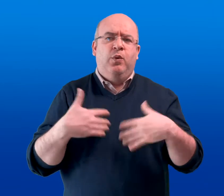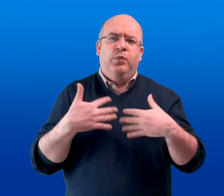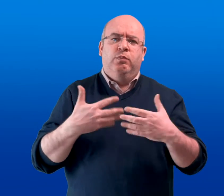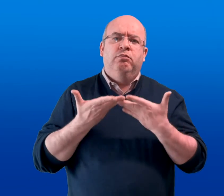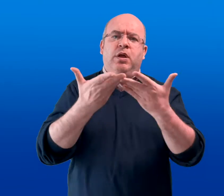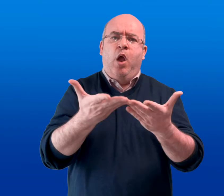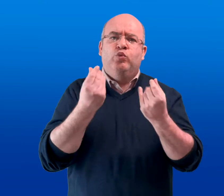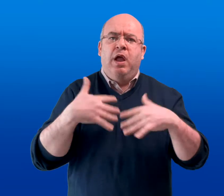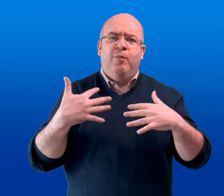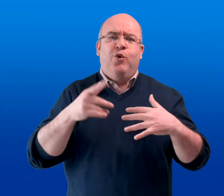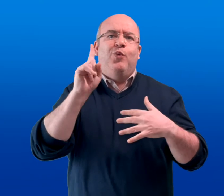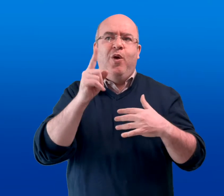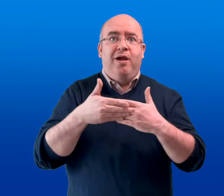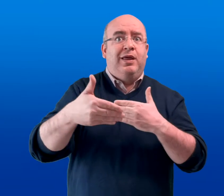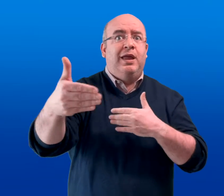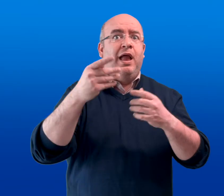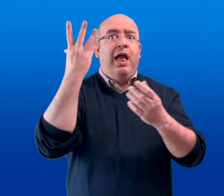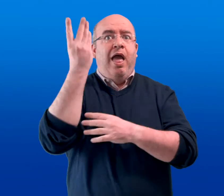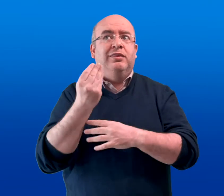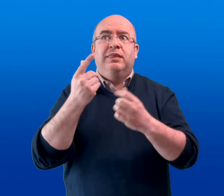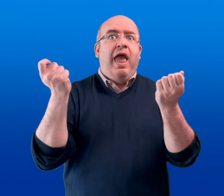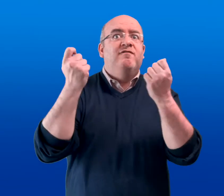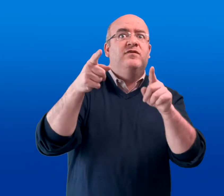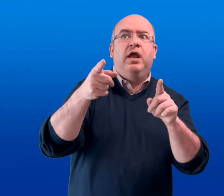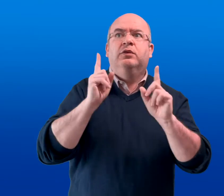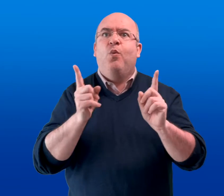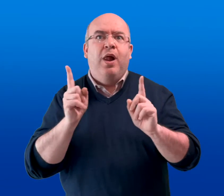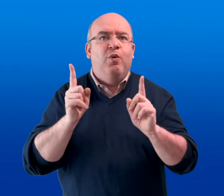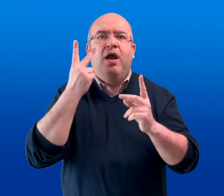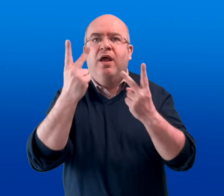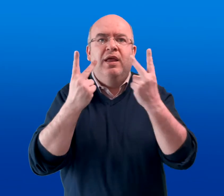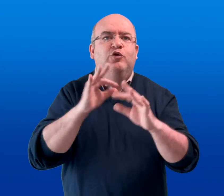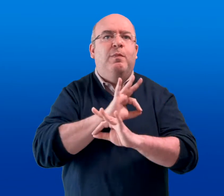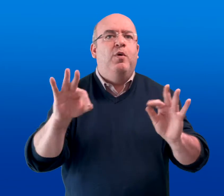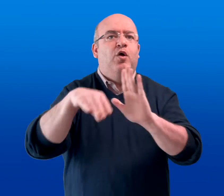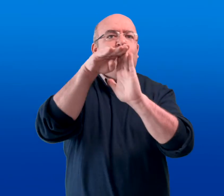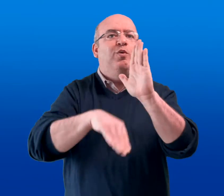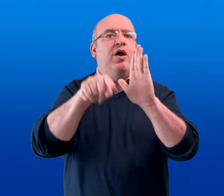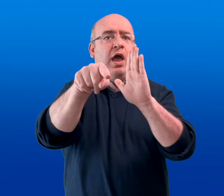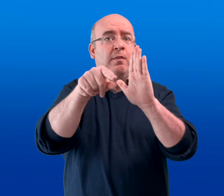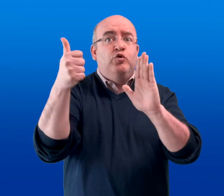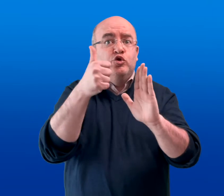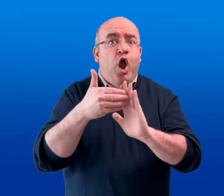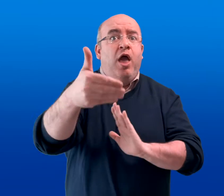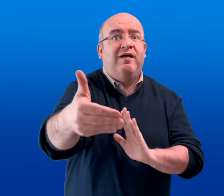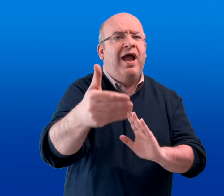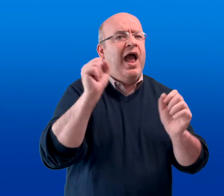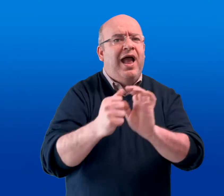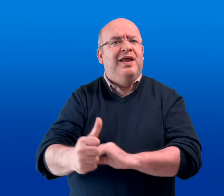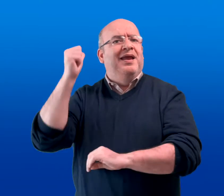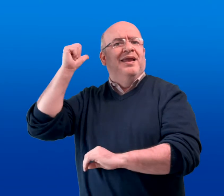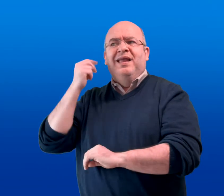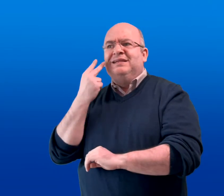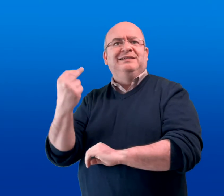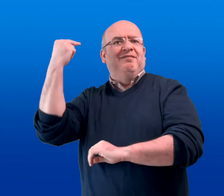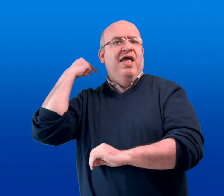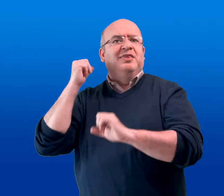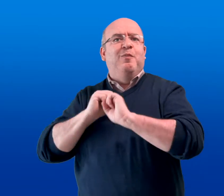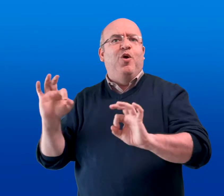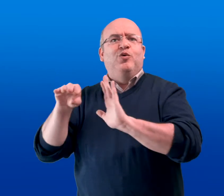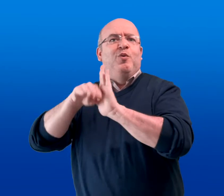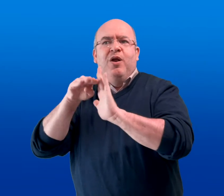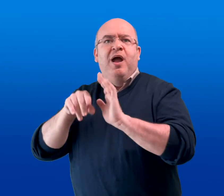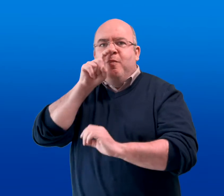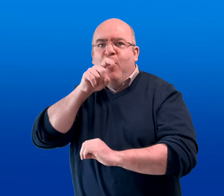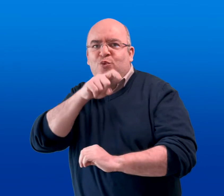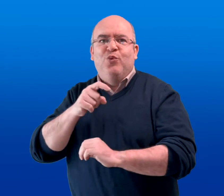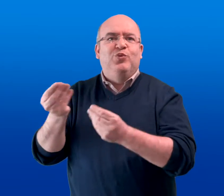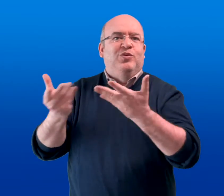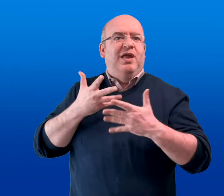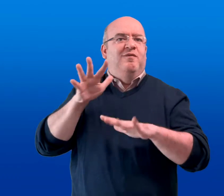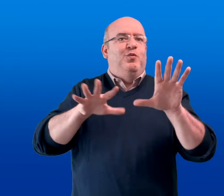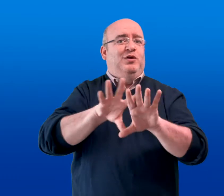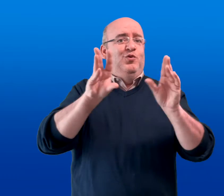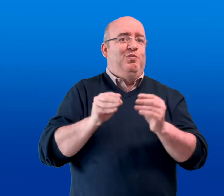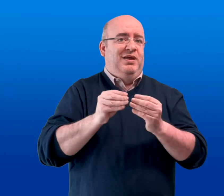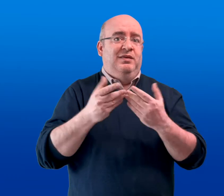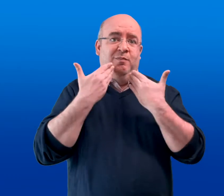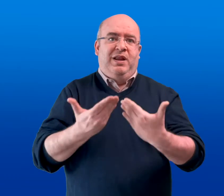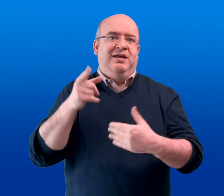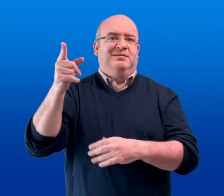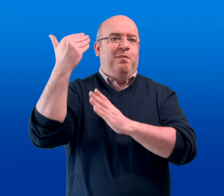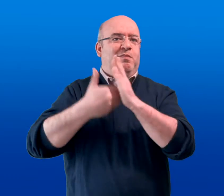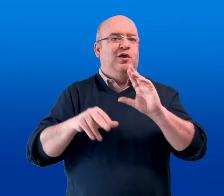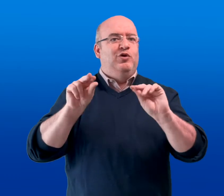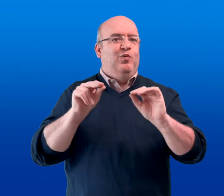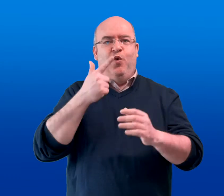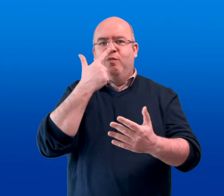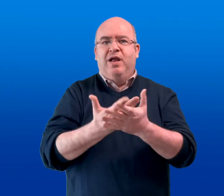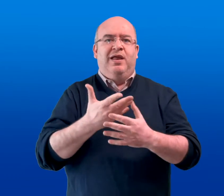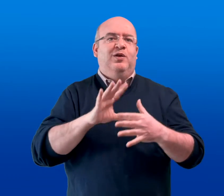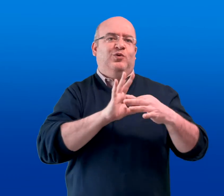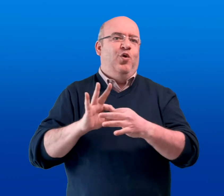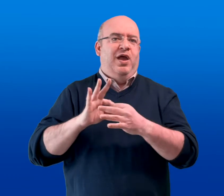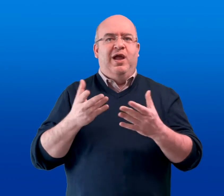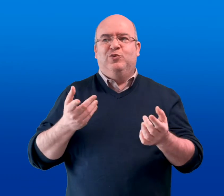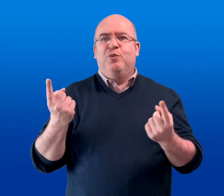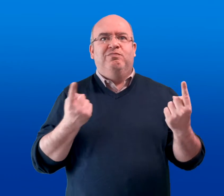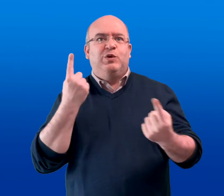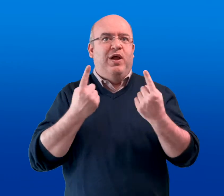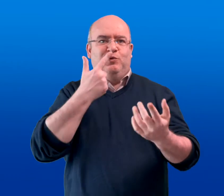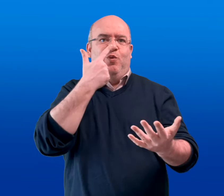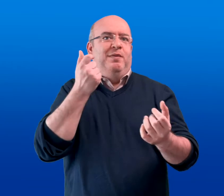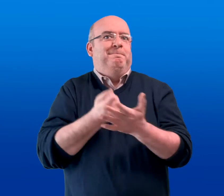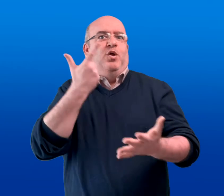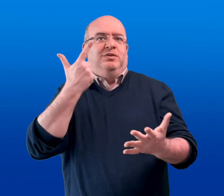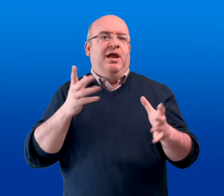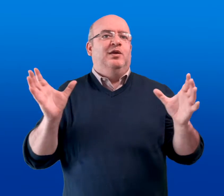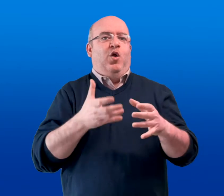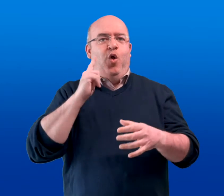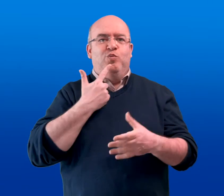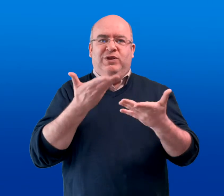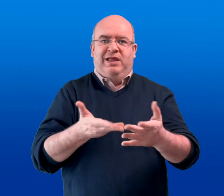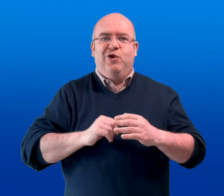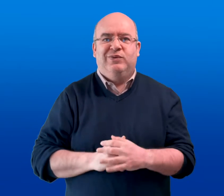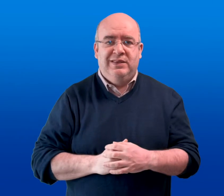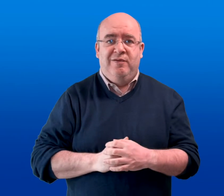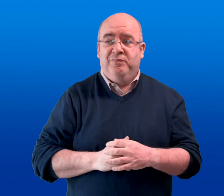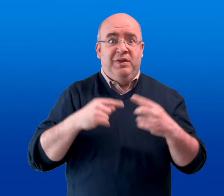Questa nuova pagina vuole quindi essere un luogo virtuale utile per non perdersi nessun evento dell’ENS e per archiviare tutti i momenti più importanti della comunità sorda.